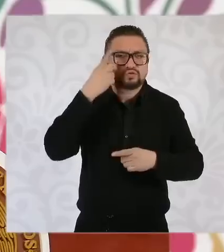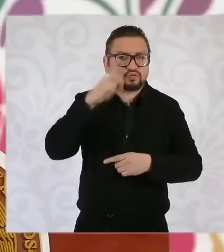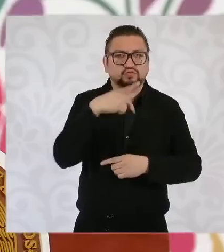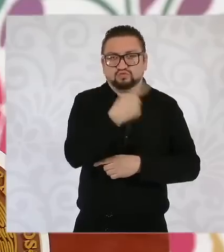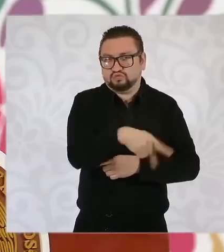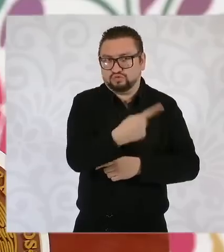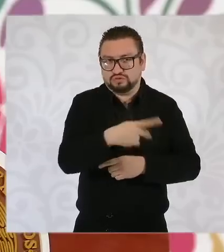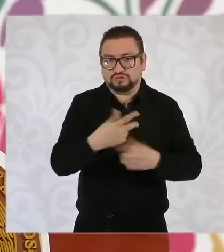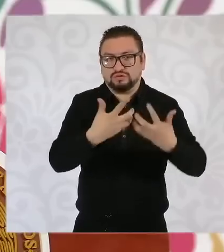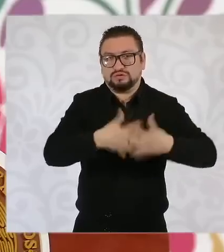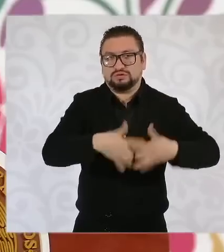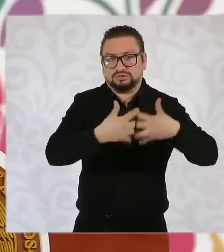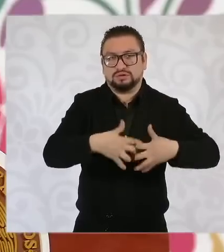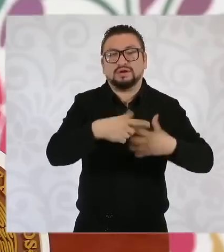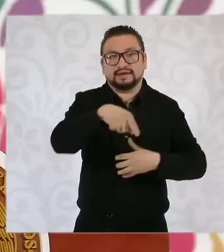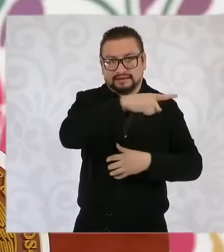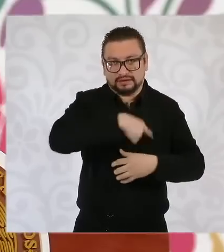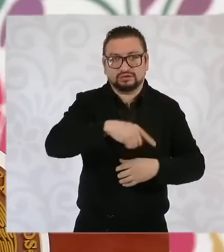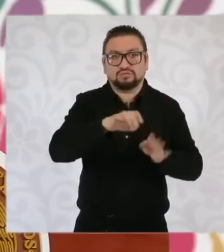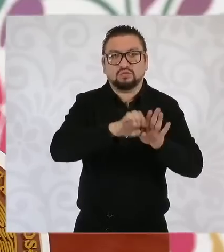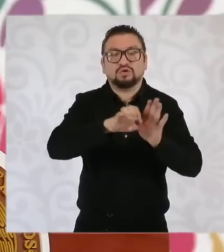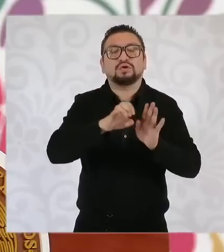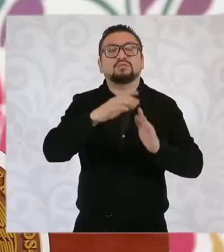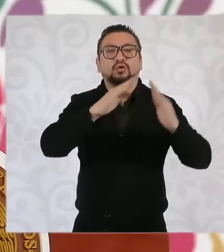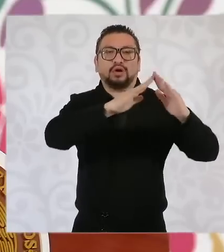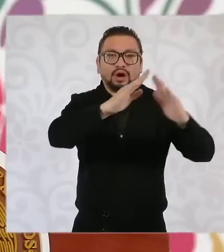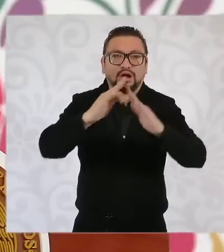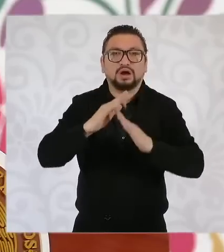generación distribuida Residencial y comercial incrementando su capacidad